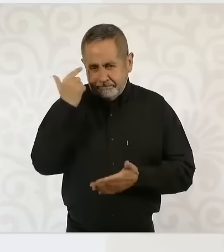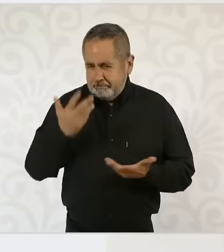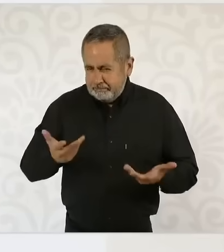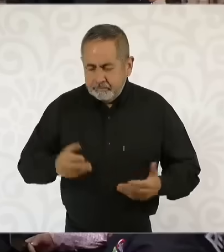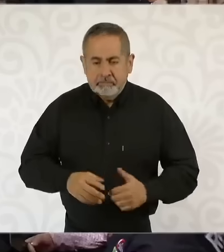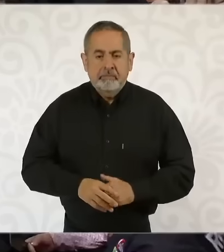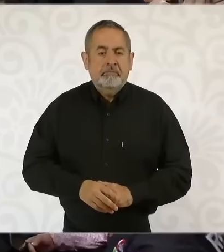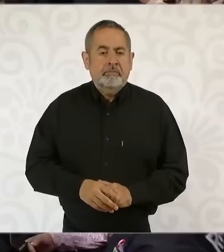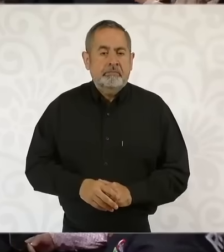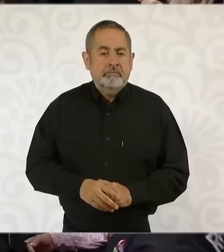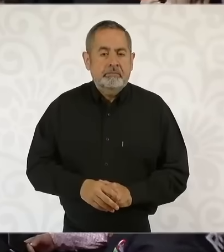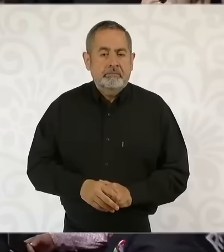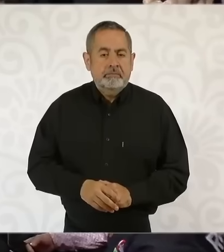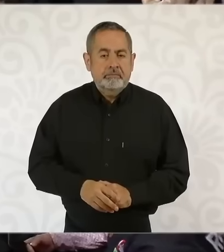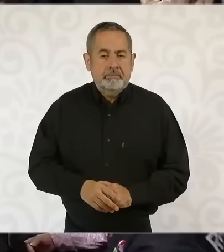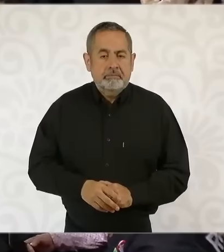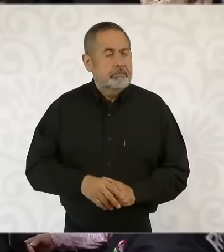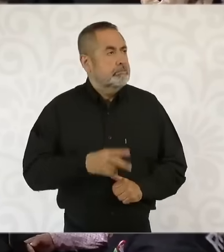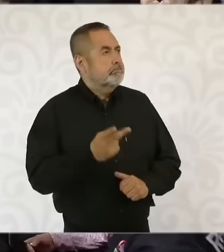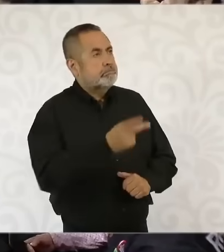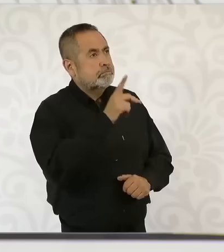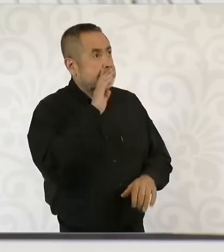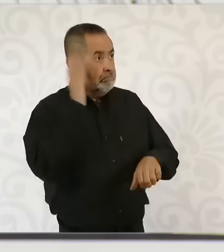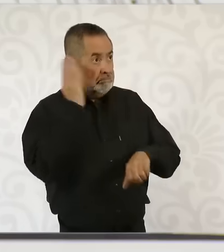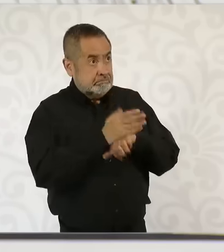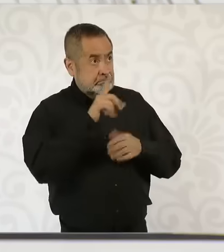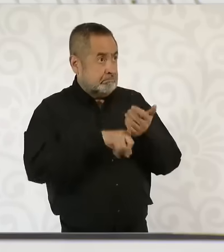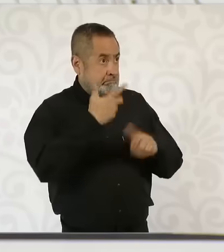Se esperarían más sanciones también por parte de ellos en su territorio detenciones,